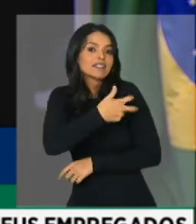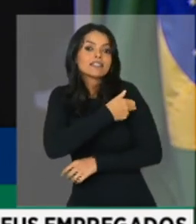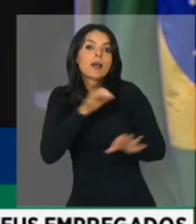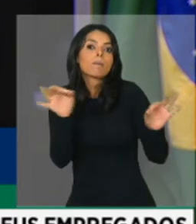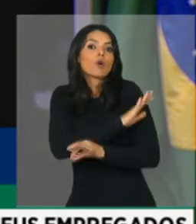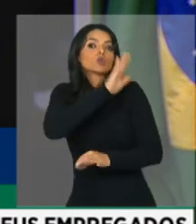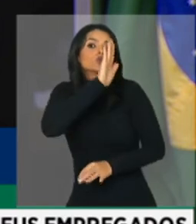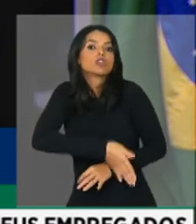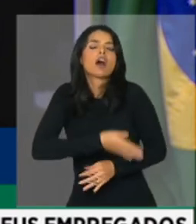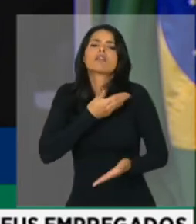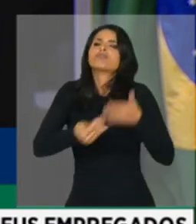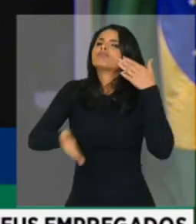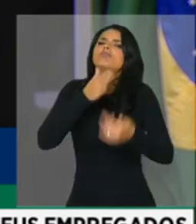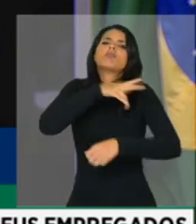BRAÇO SEJA ELA DE ONDE FOR... A ECONOMIA NÃO VAI DECOLAR.